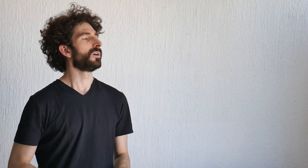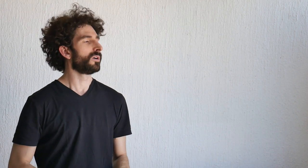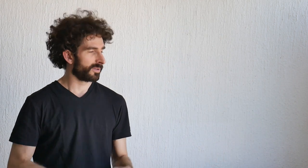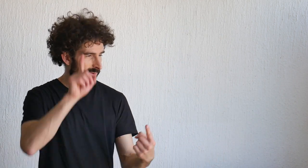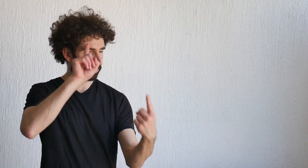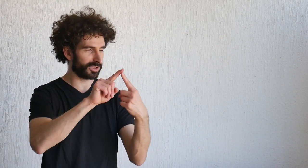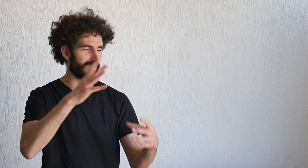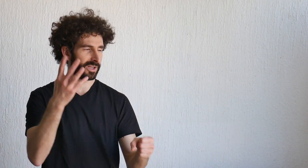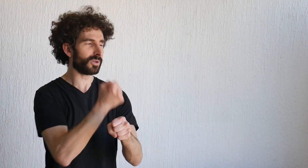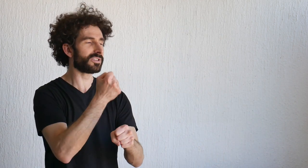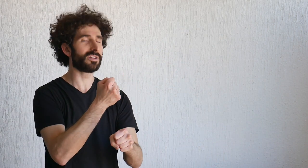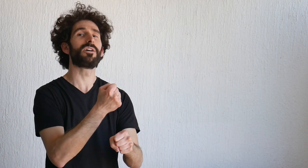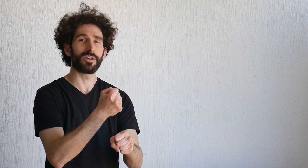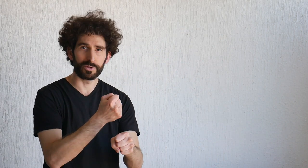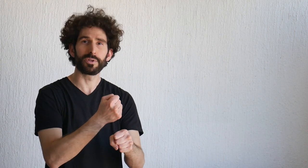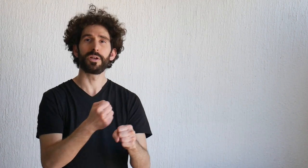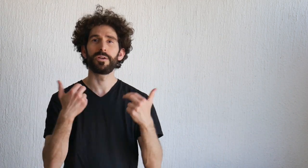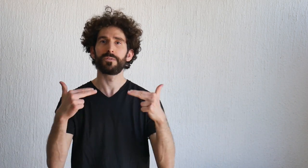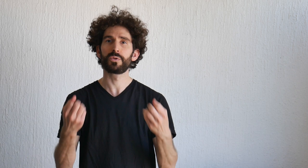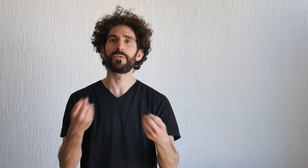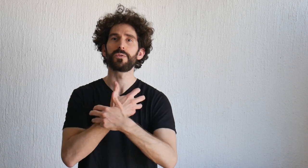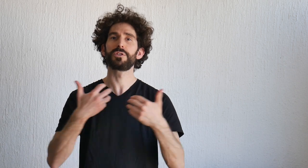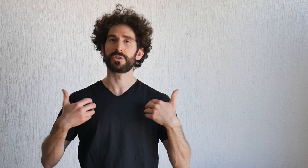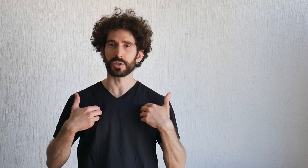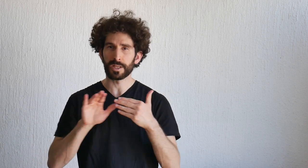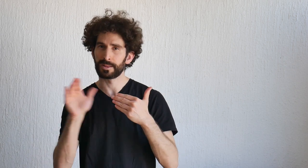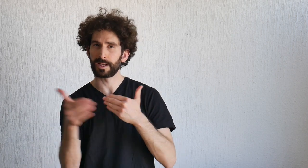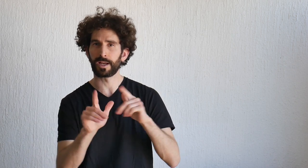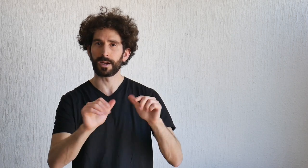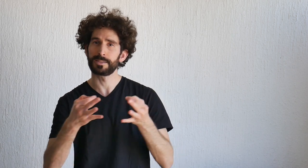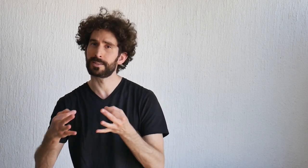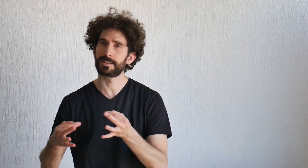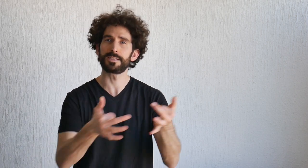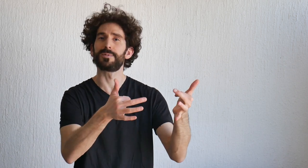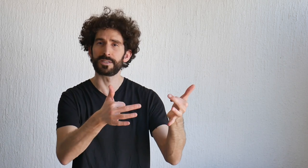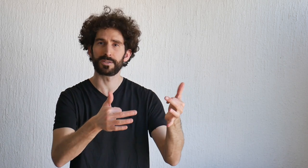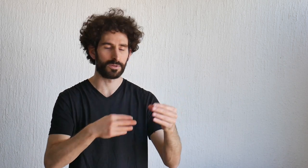Aaah, mon objectif est réussi. Hé oui, derrière les vidéos de ViruScience se cache une sensibilisation.